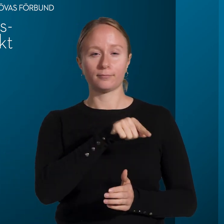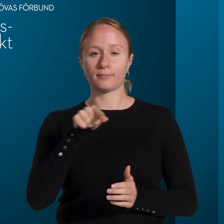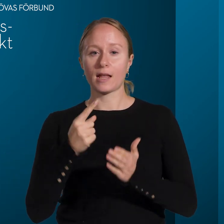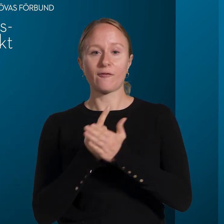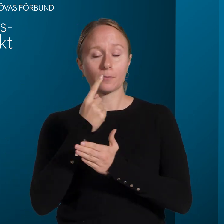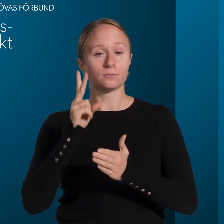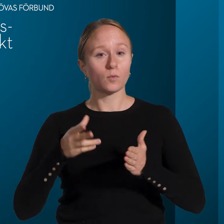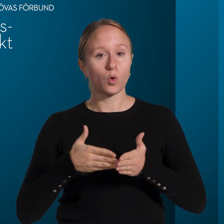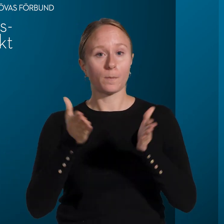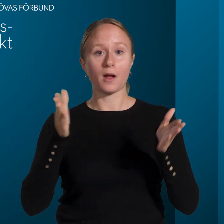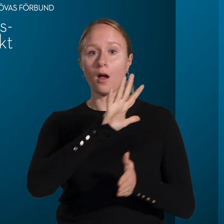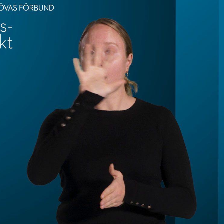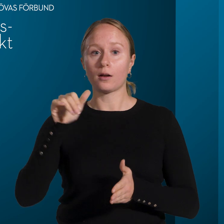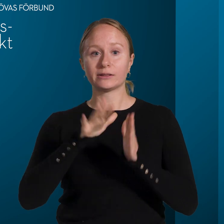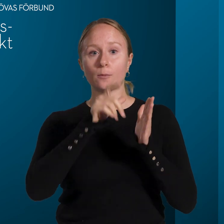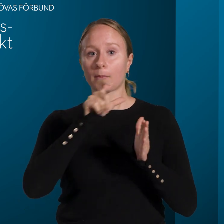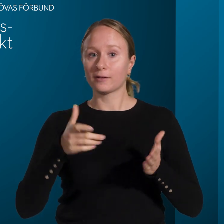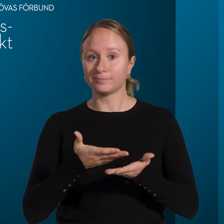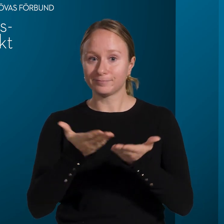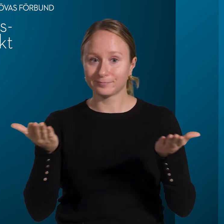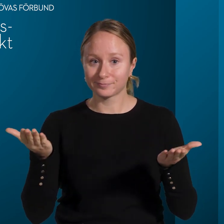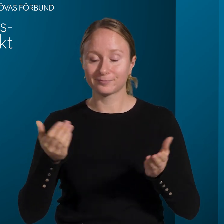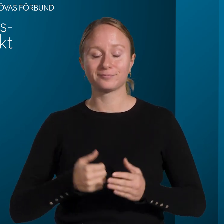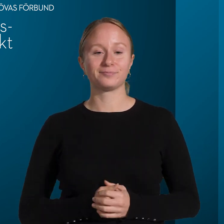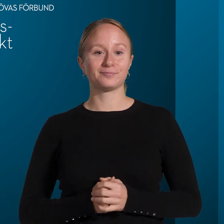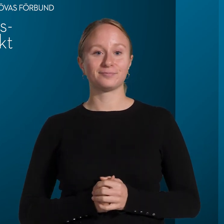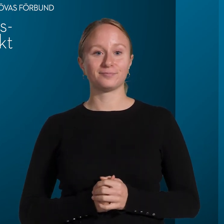Evenemangen är öppna för alla teckenspråkiga.